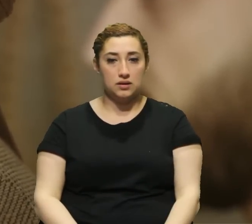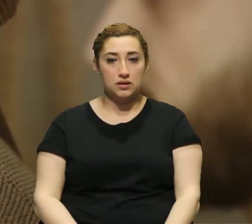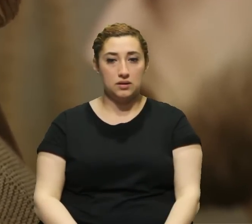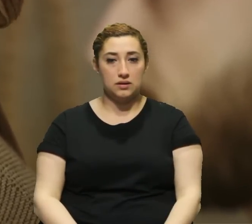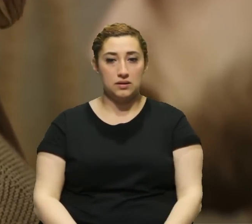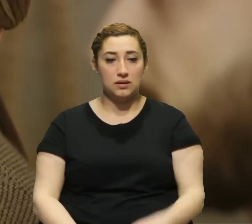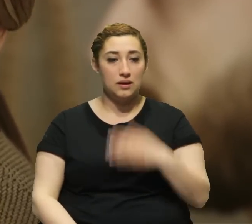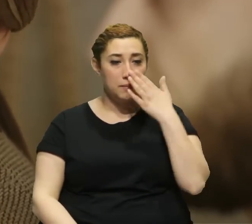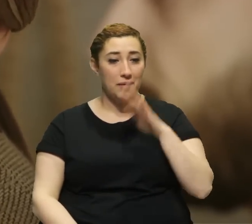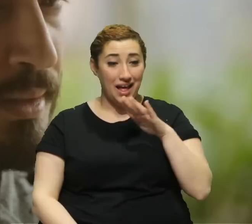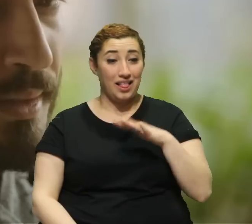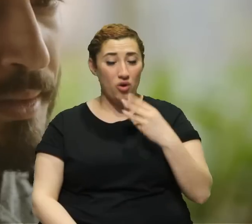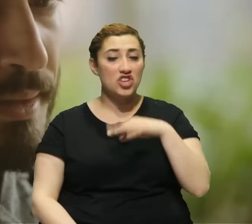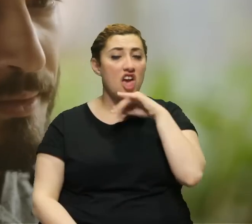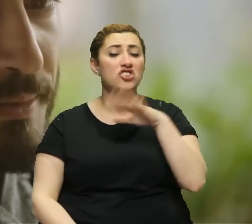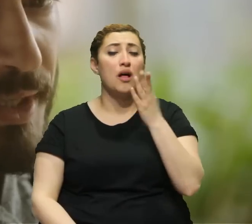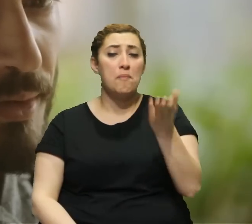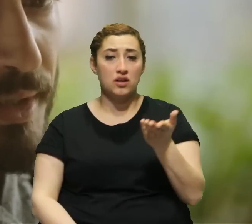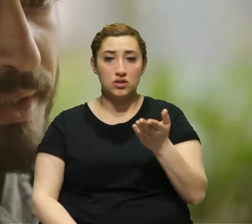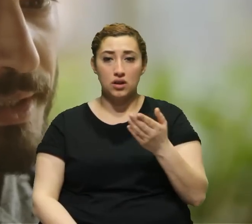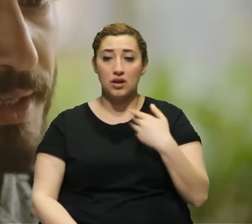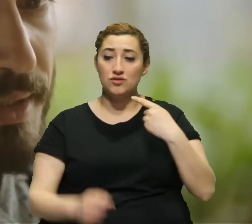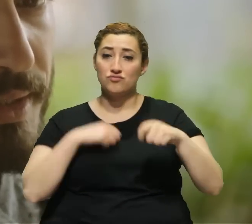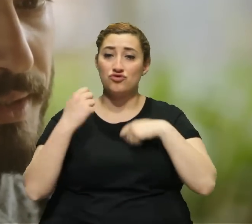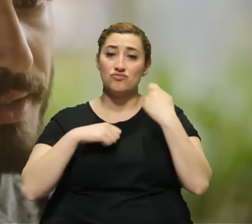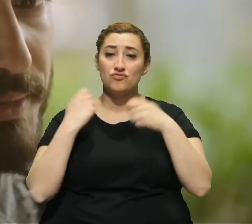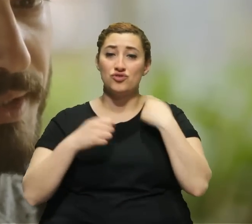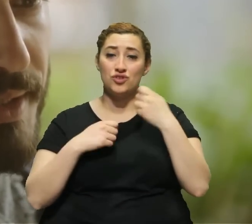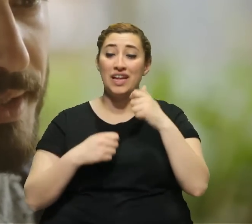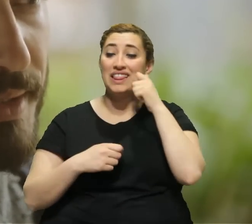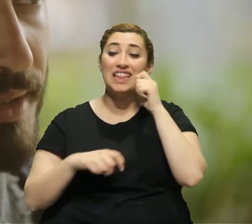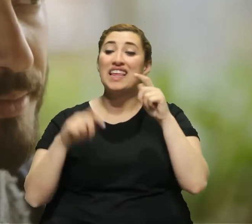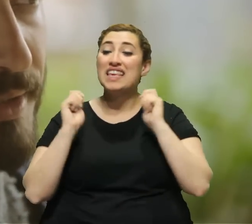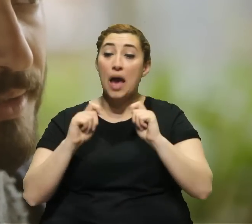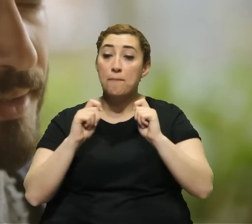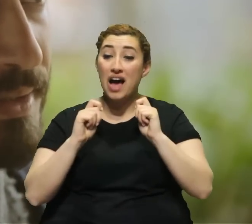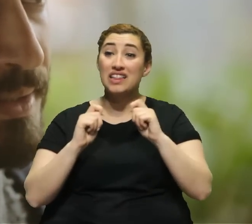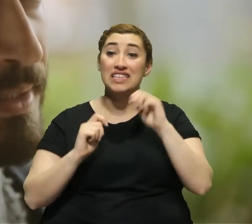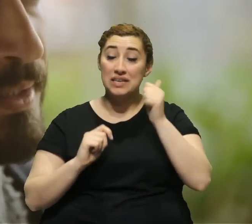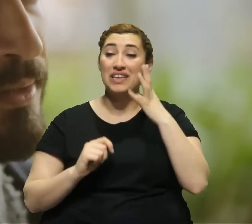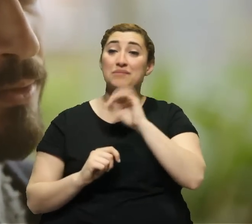Beklemekle ihtiyar olmazlar. Kafamıza göre din icat edende kimseden icazet almayız...